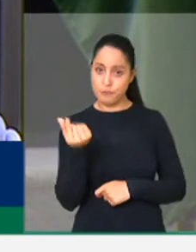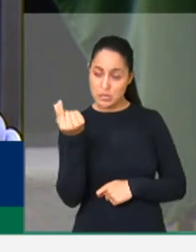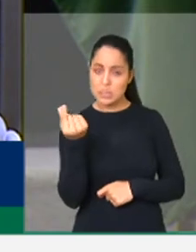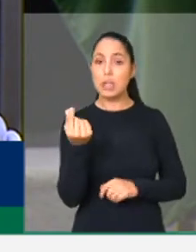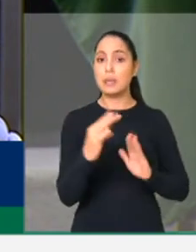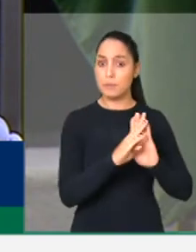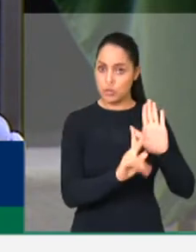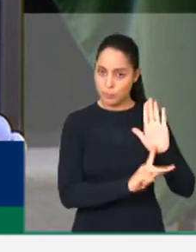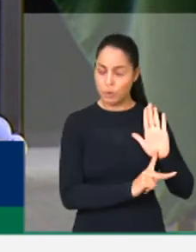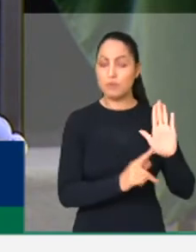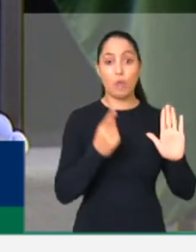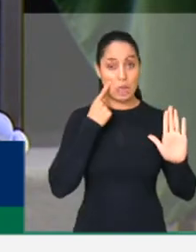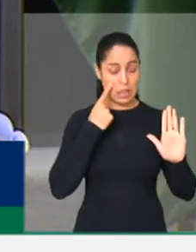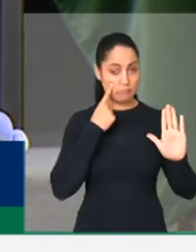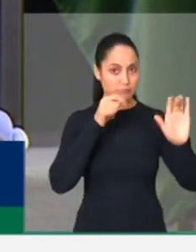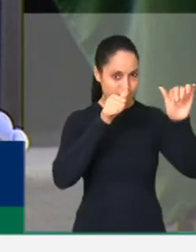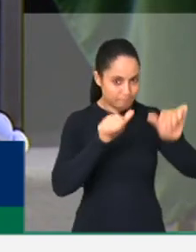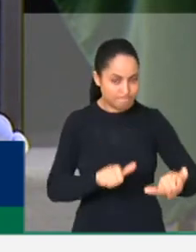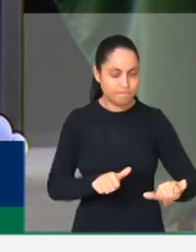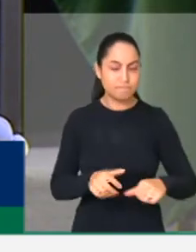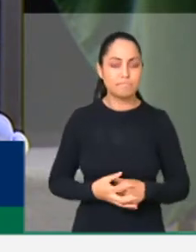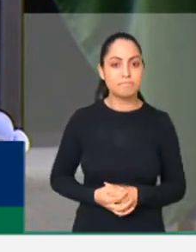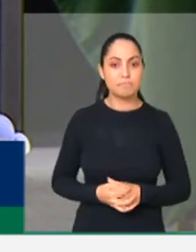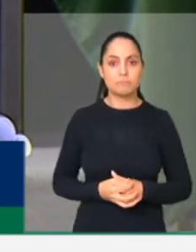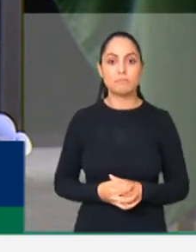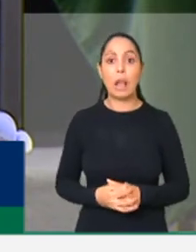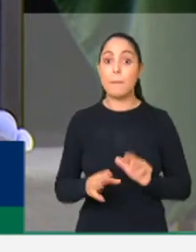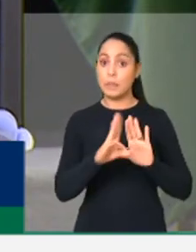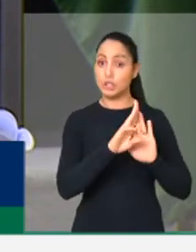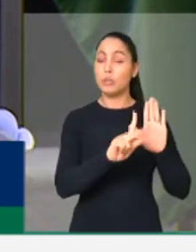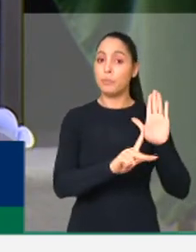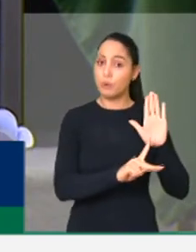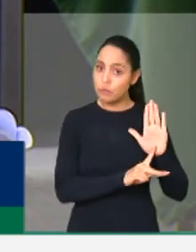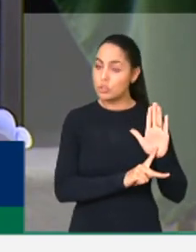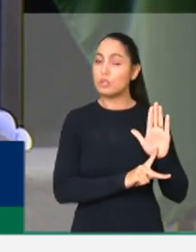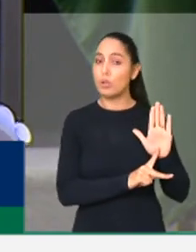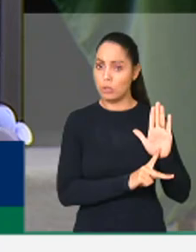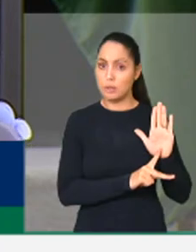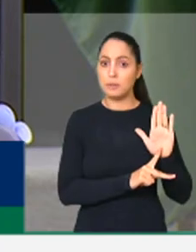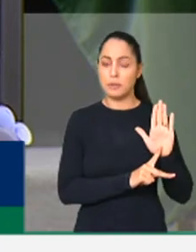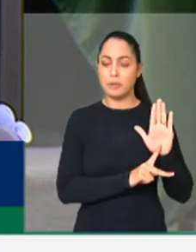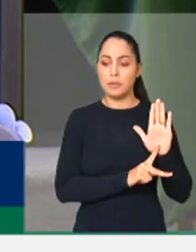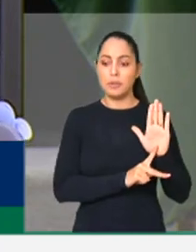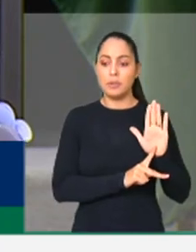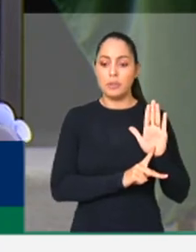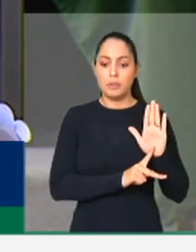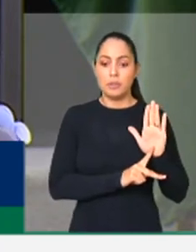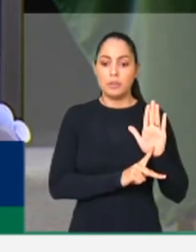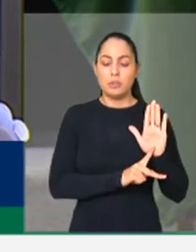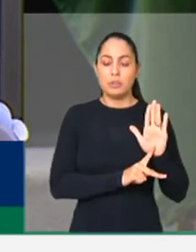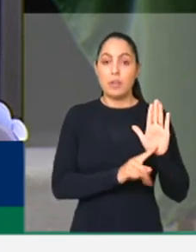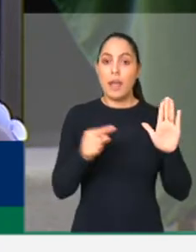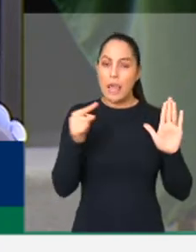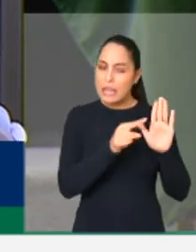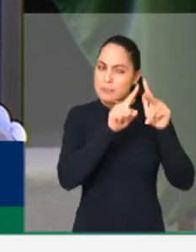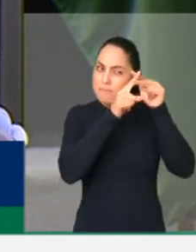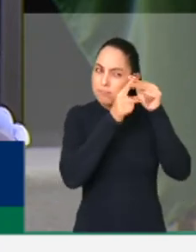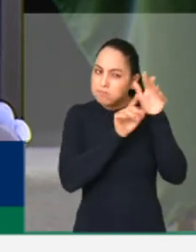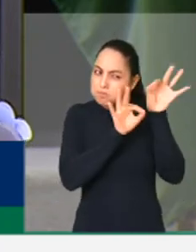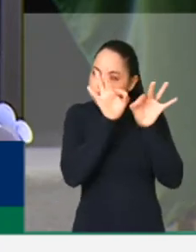MOBILIÁRIOS E PELA CONSEQUENTE MITIGAÇÃO DA NECESSIDADE DE APORTE DIRETO PELO TESOURO NACIONAL A FIM DE HONRAR PASSIVOS CONTRATADOS